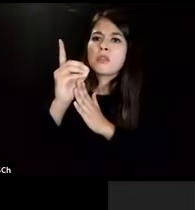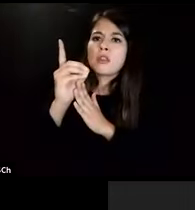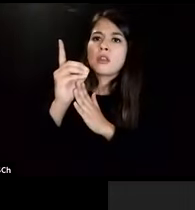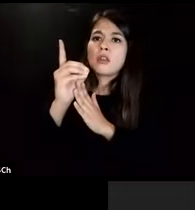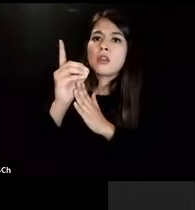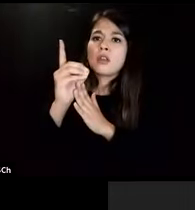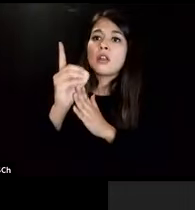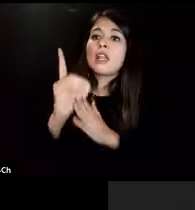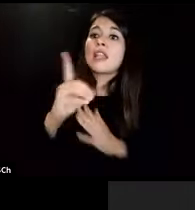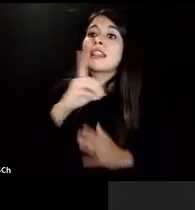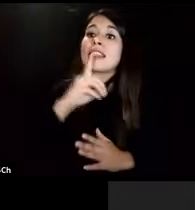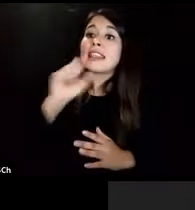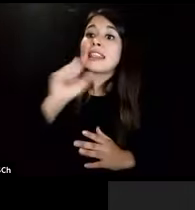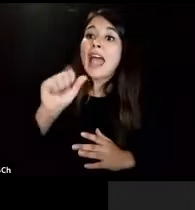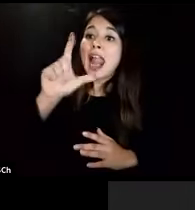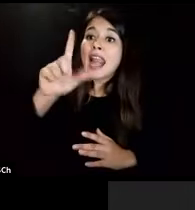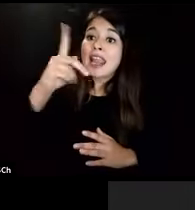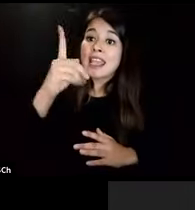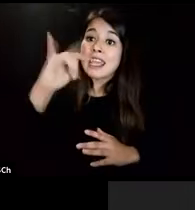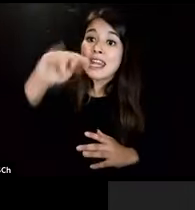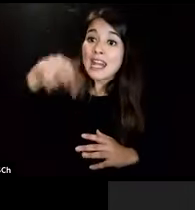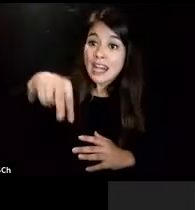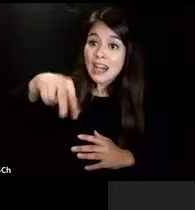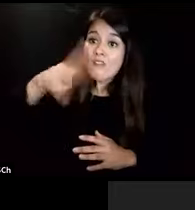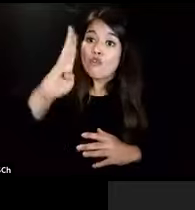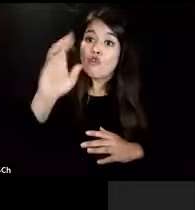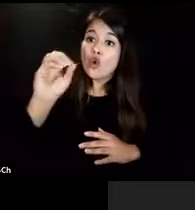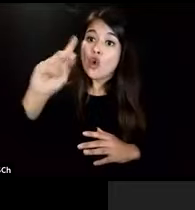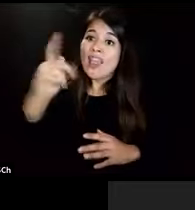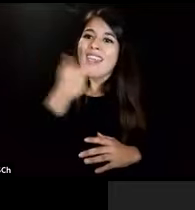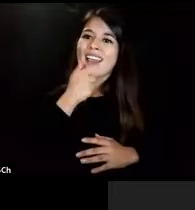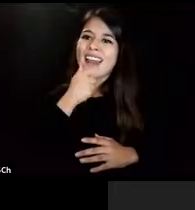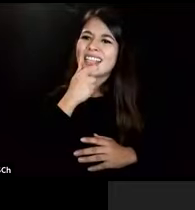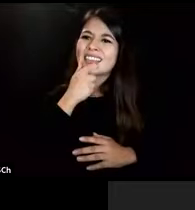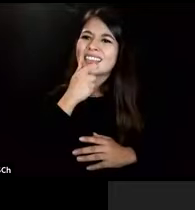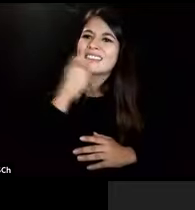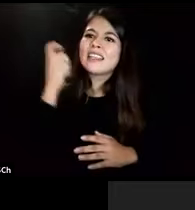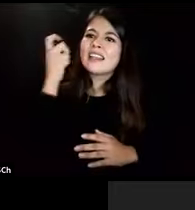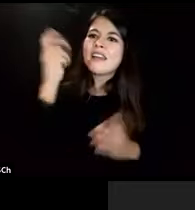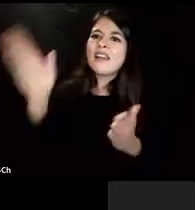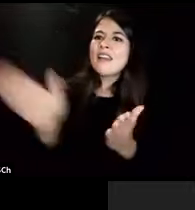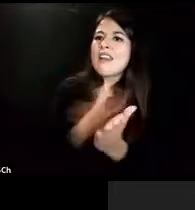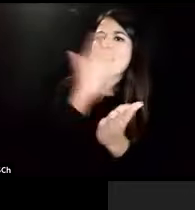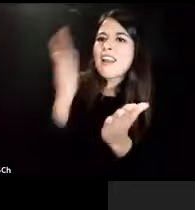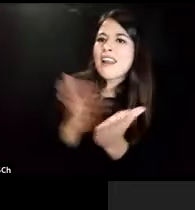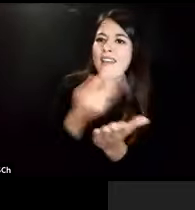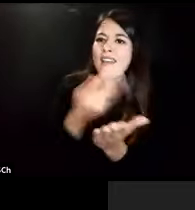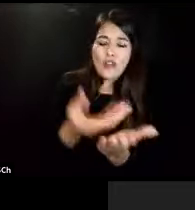libros que hablan se repartían por correo se repartían de manera gratuita